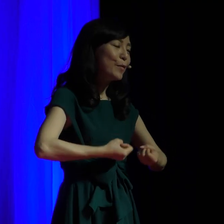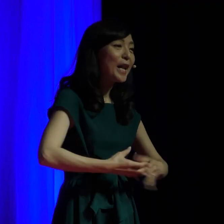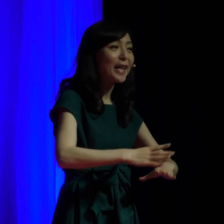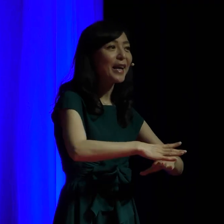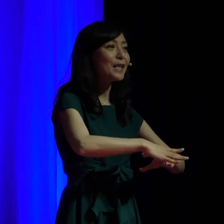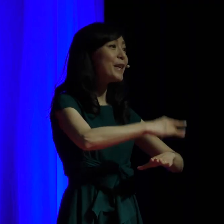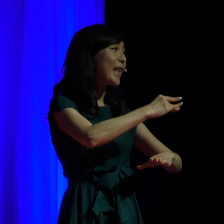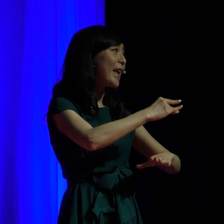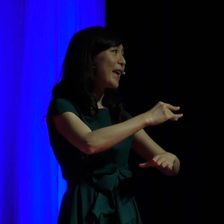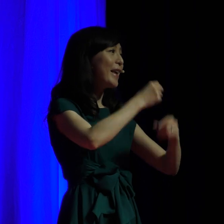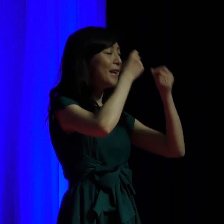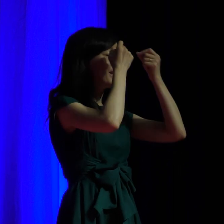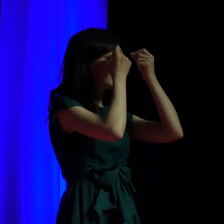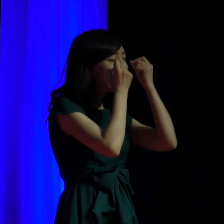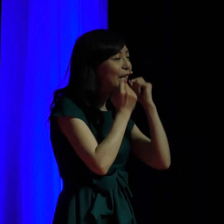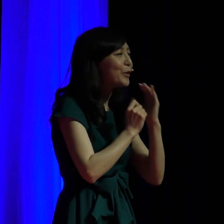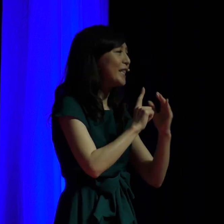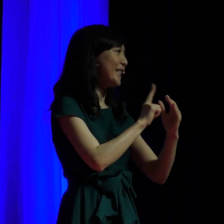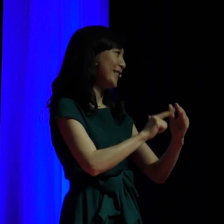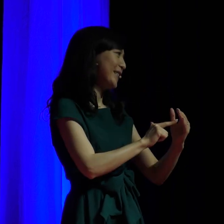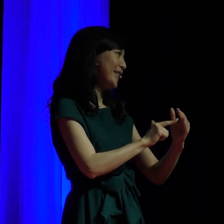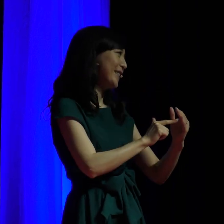La primera vez que lloró.